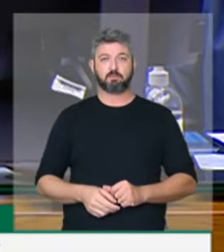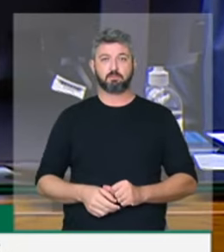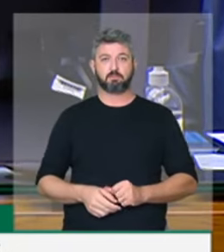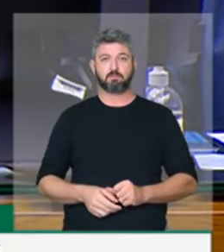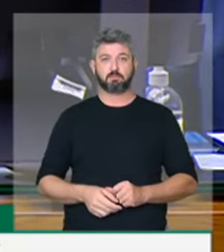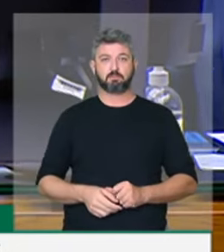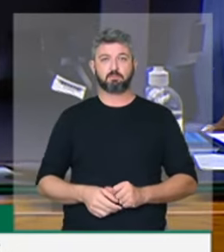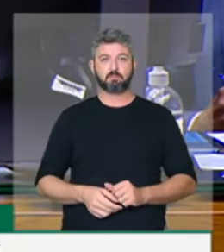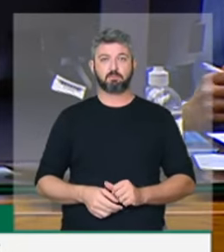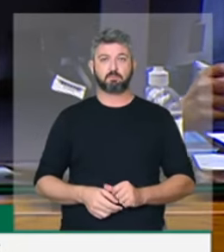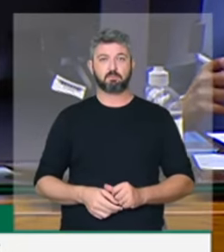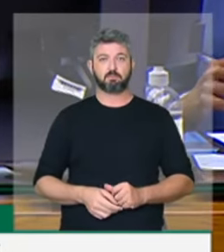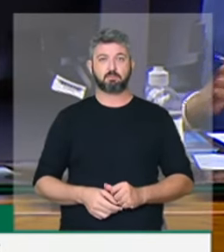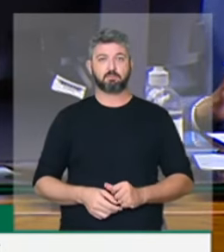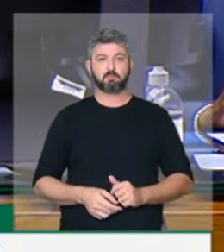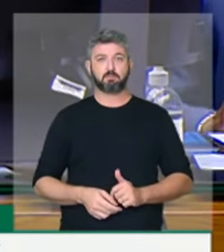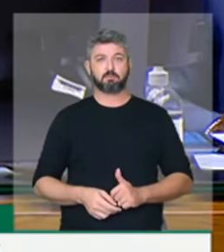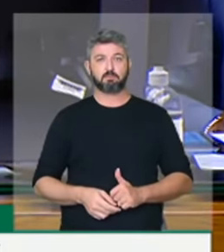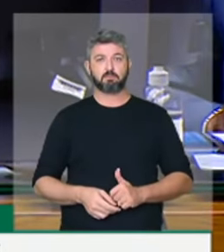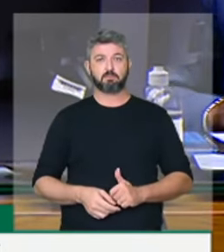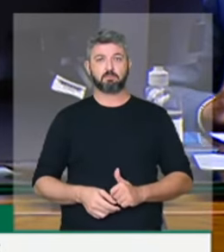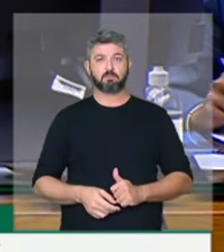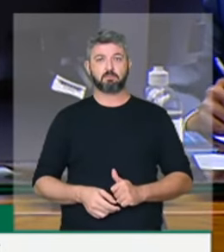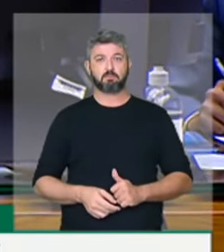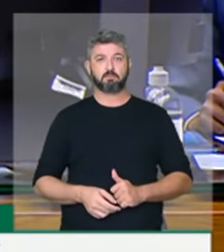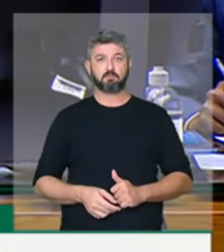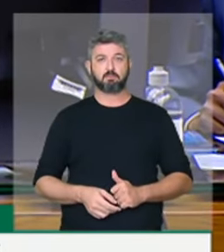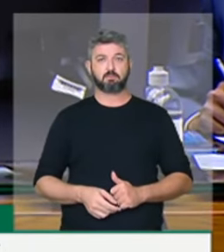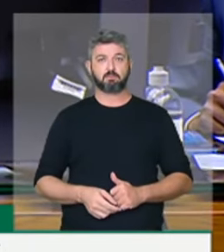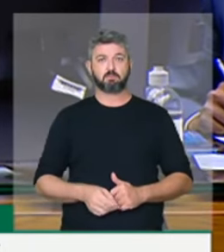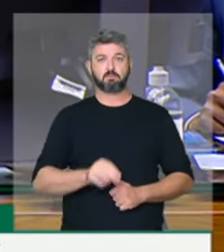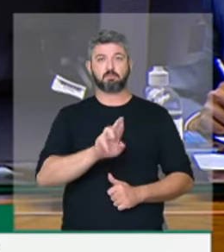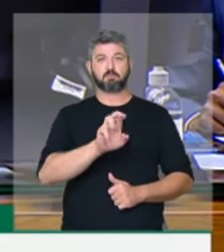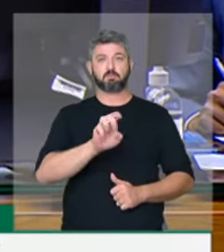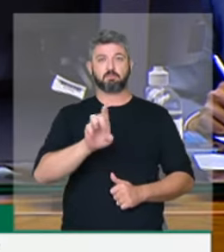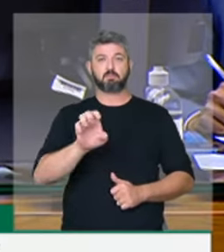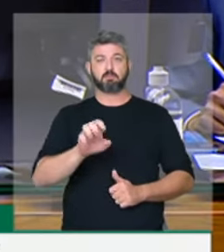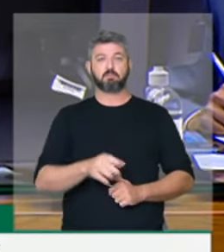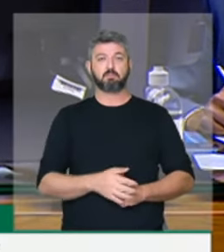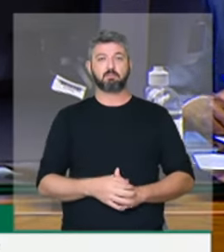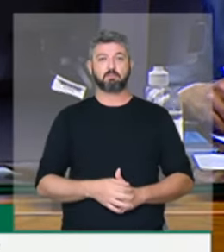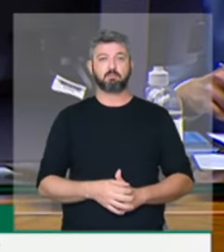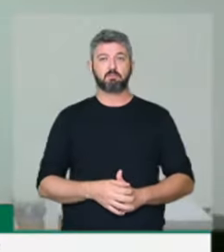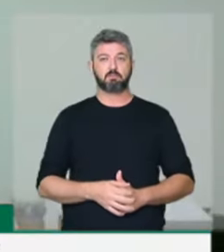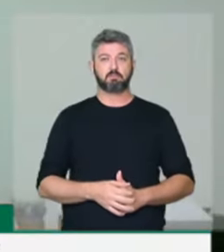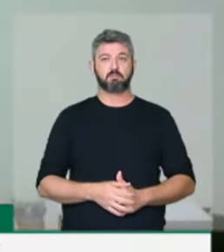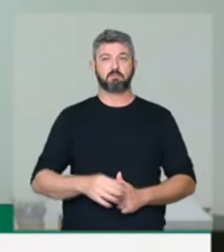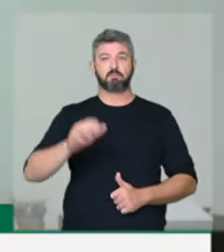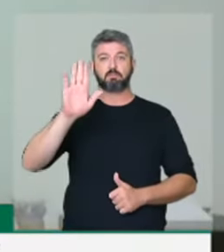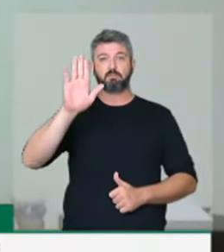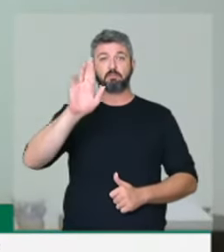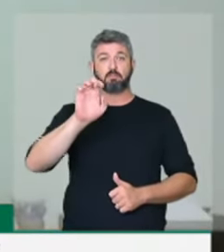PV , DEPUTADO ENRICO? REDE? -- [DEPUTADA]: REDE, SENHOR PRESIDENTE, É ... A REDE ENTENDE QUE ESSA PROPOSTA É UMA RESPOSTA DO PARLAMENTO